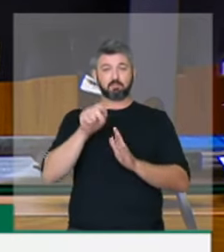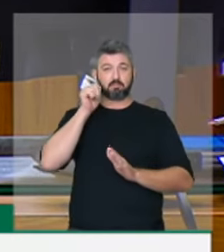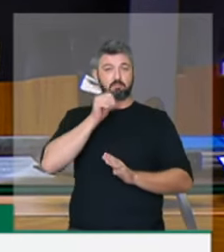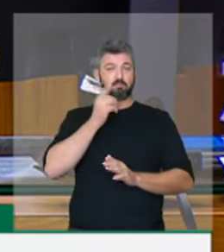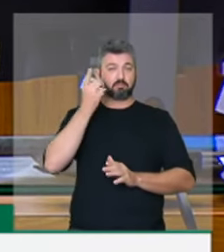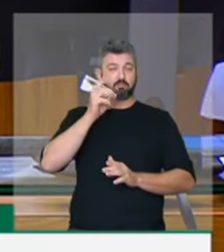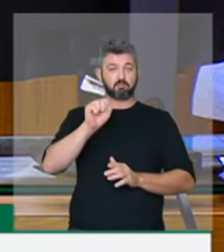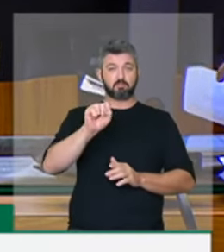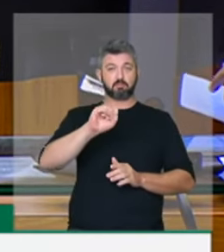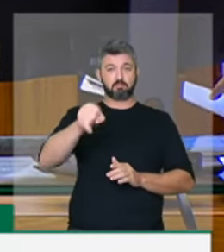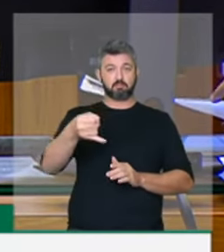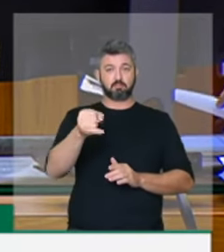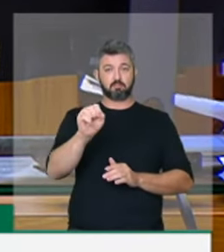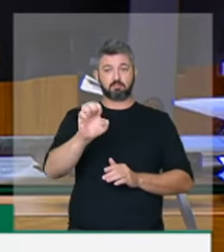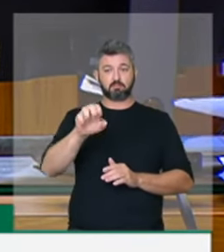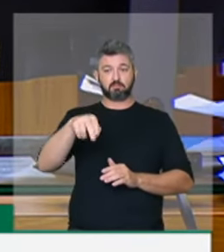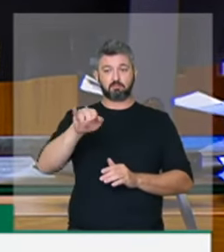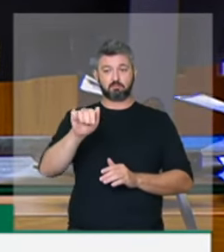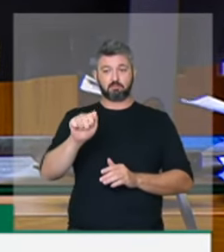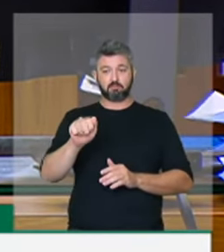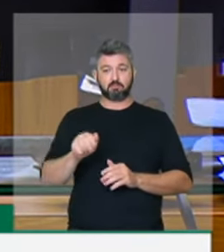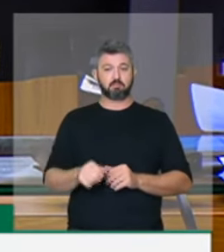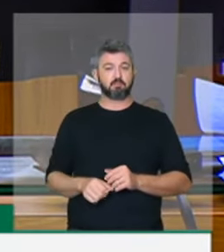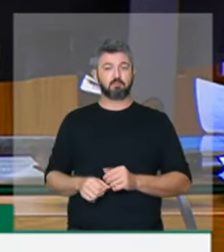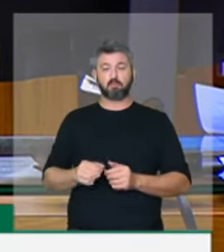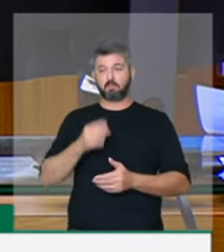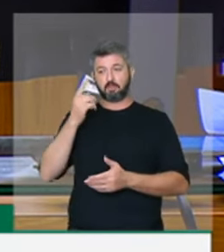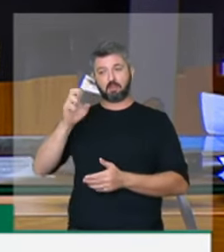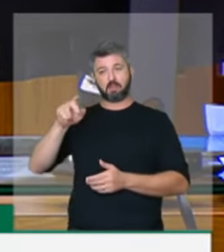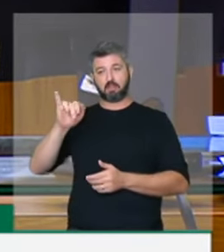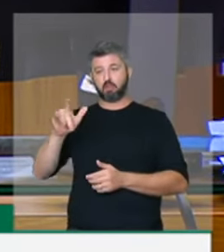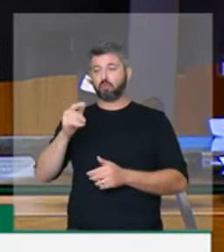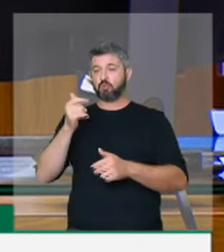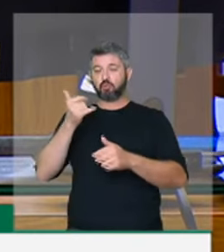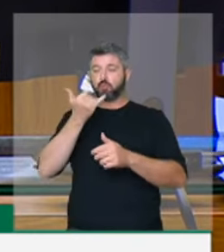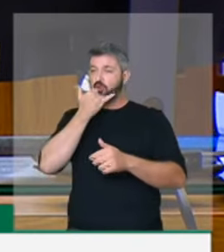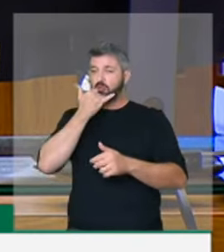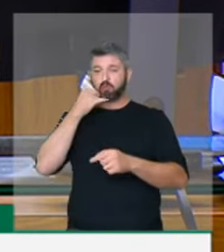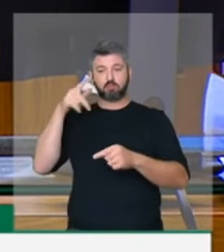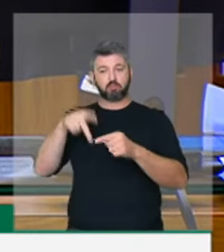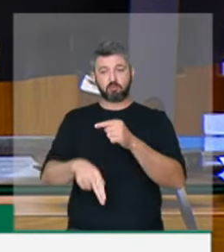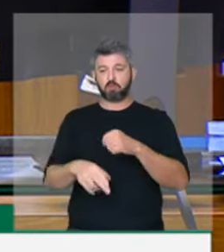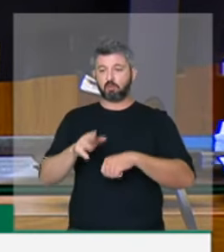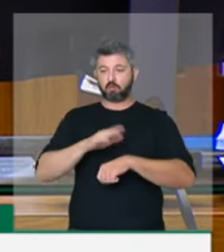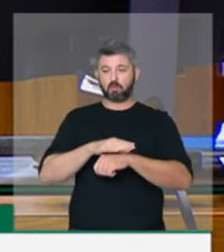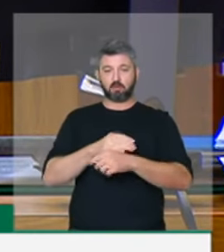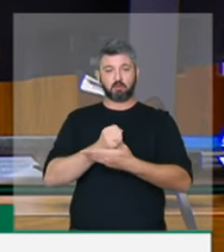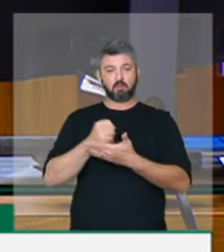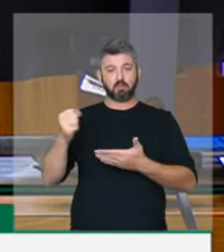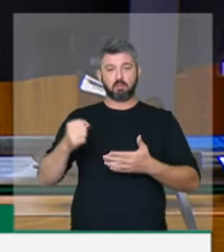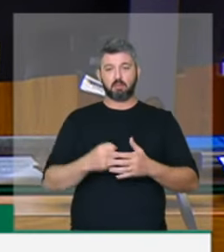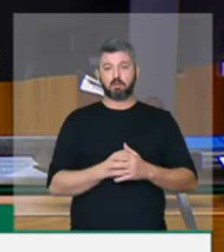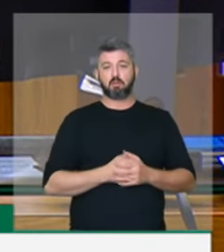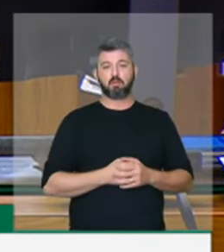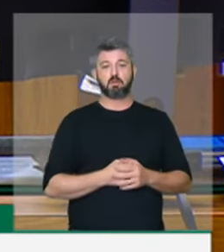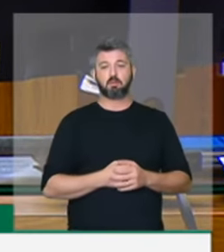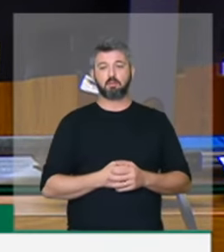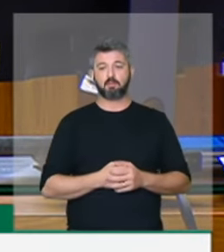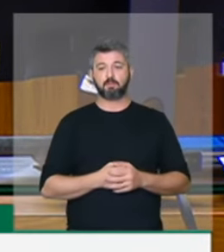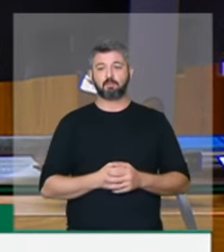JOÊNIA. DEPUTADO ELI, EU PEÇO DESCULPAS POR TER ENCERRADO, É QUE ESTOURO AMOS O TEMPO DA SESSÃO. DEPUTADA JOÊ -- NIA. [DEPUTADA]: SENHOR PRESIDENTE, OBRIGADA. EU GOSTARIA DE FALAR